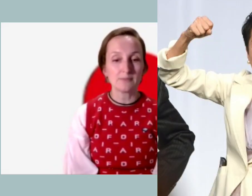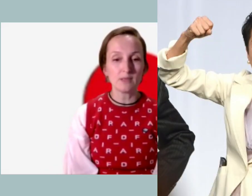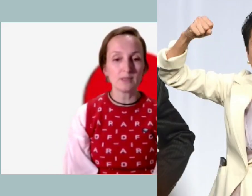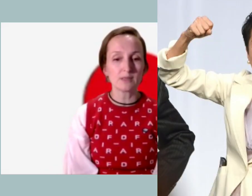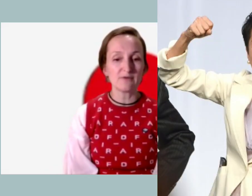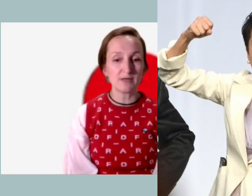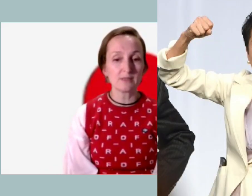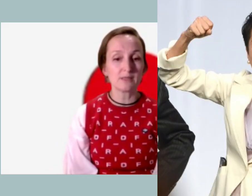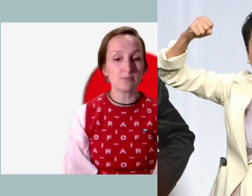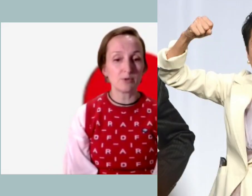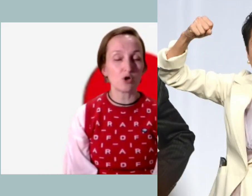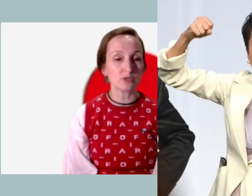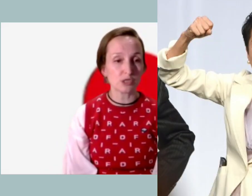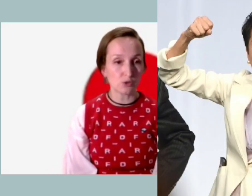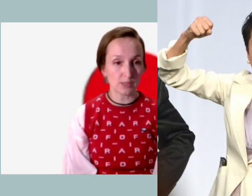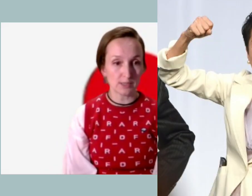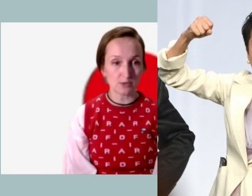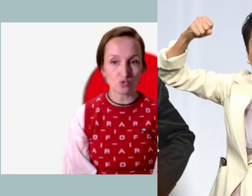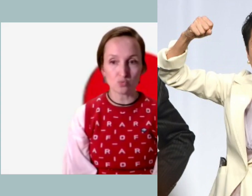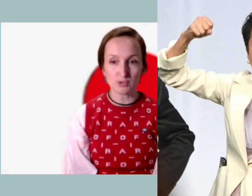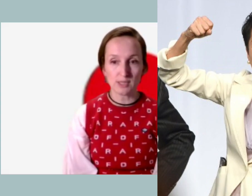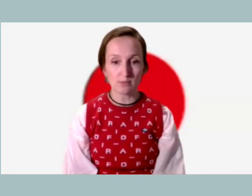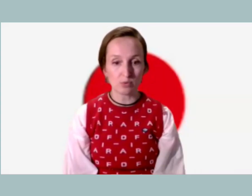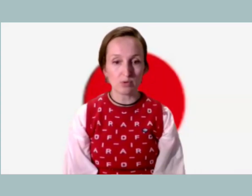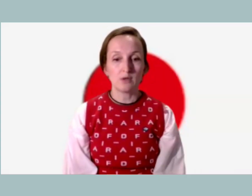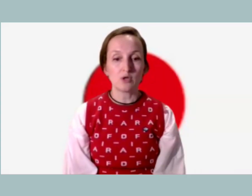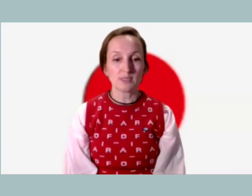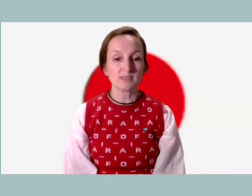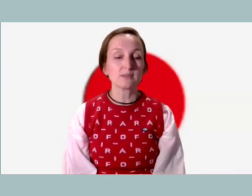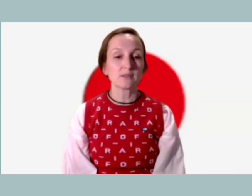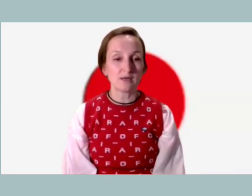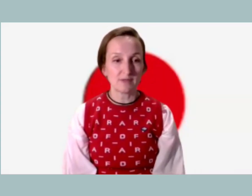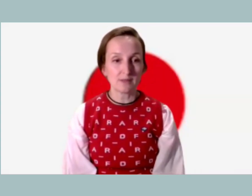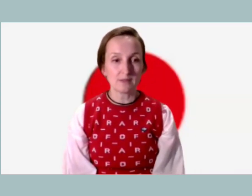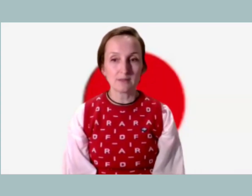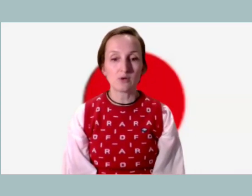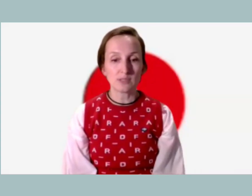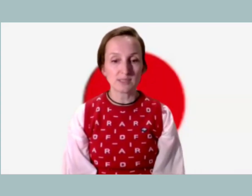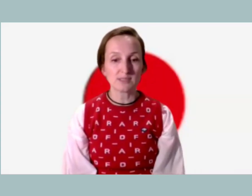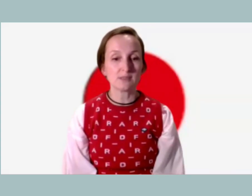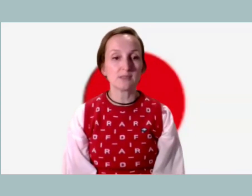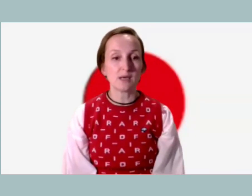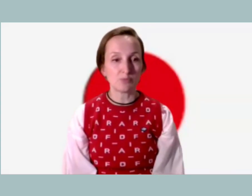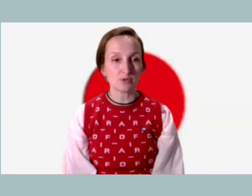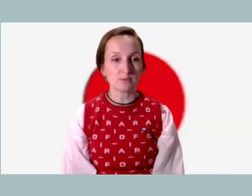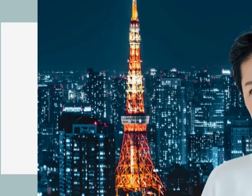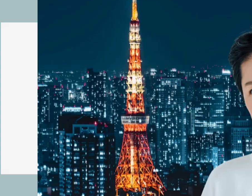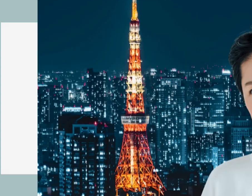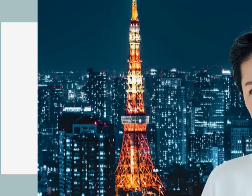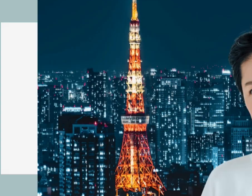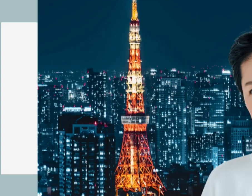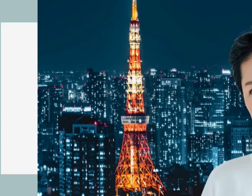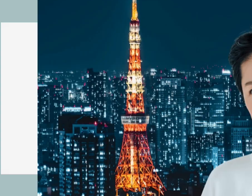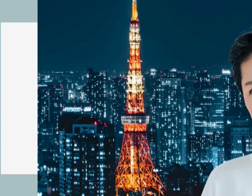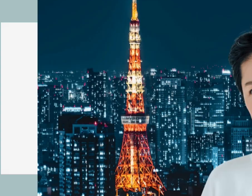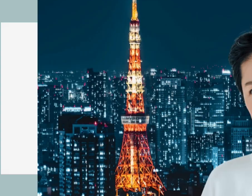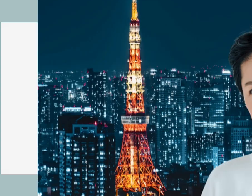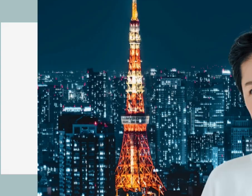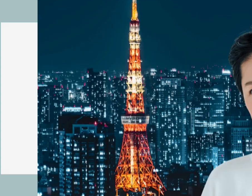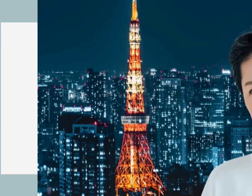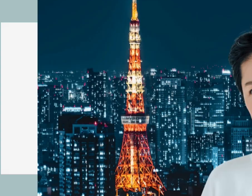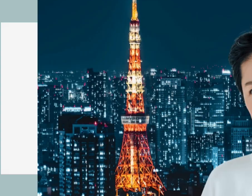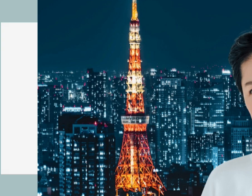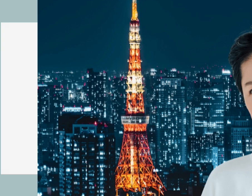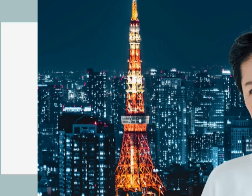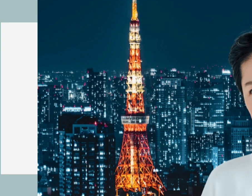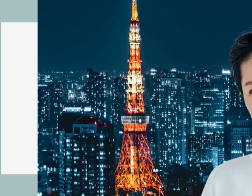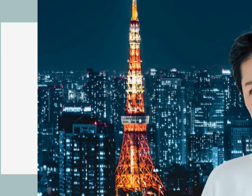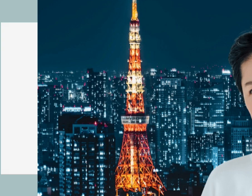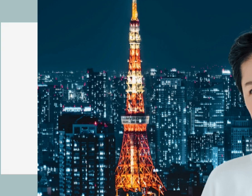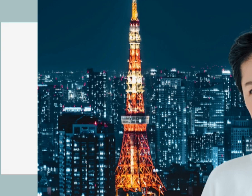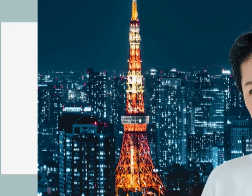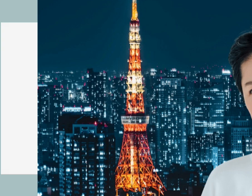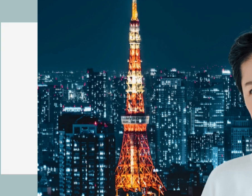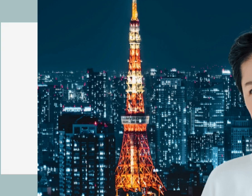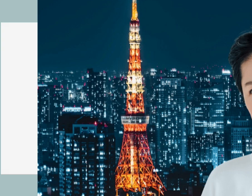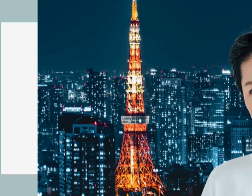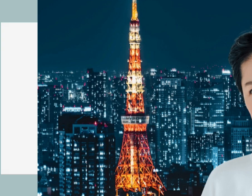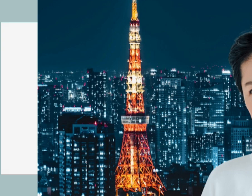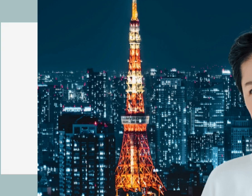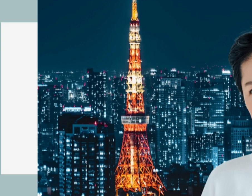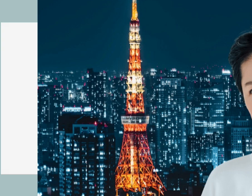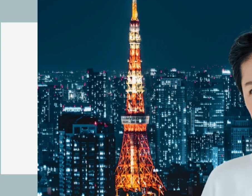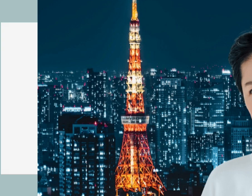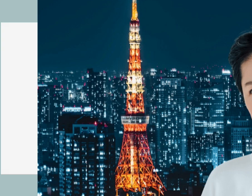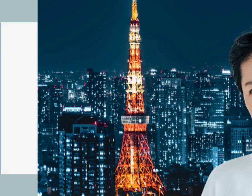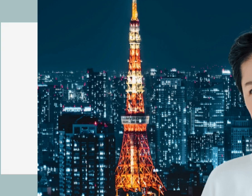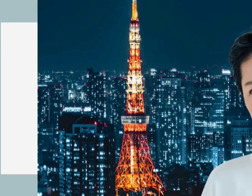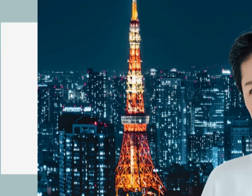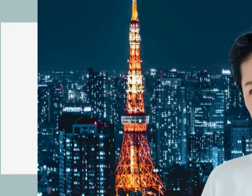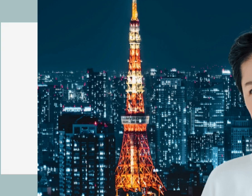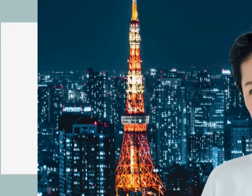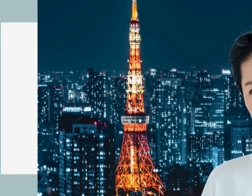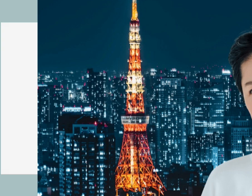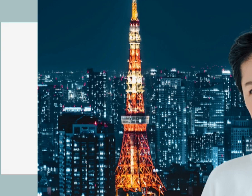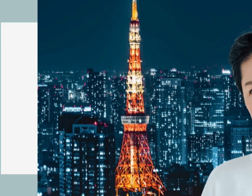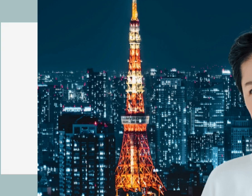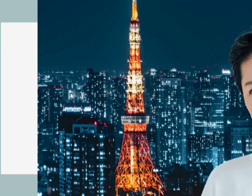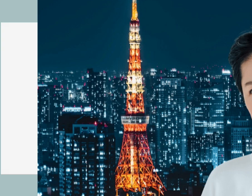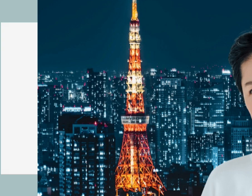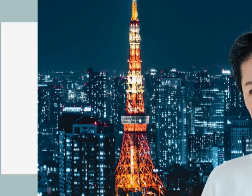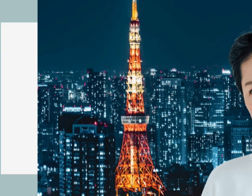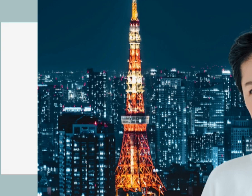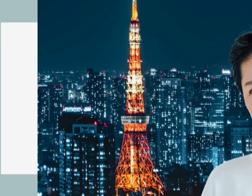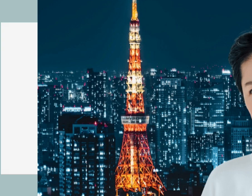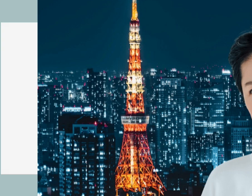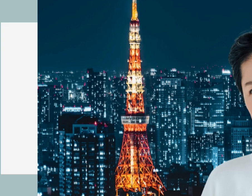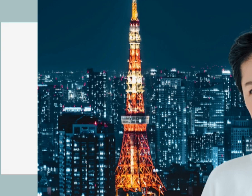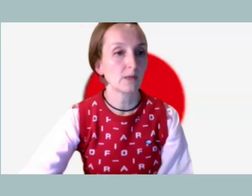Tayvan – Japon ailesinde doğmuş. Babası Tayvanlı, annesi Japon. Çince sonradan öğrenmiş. Renho hanım siyasetçi, eskiden muhabir olarak çalışmış.